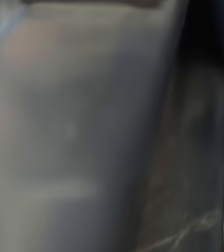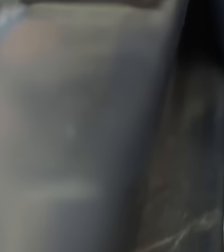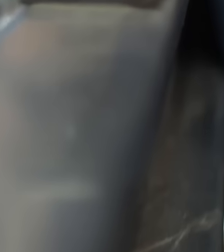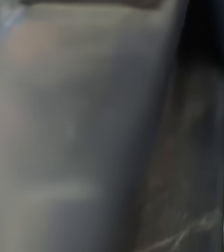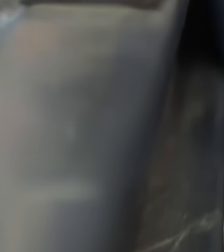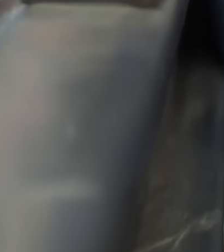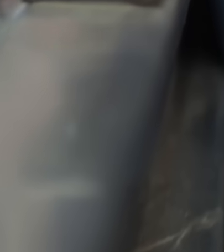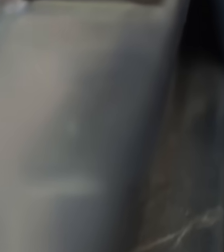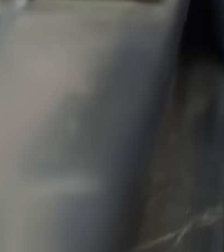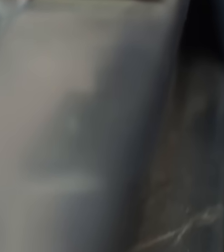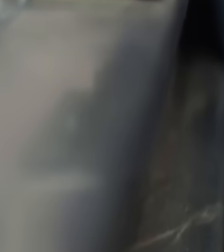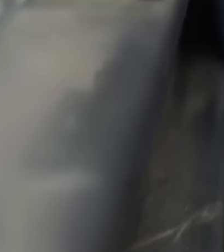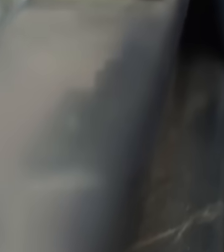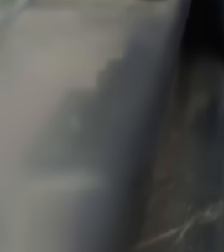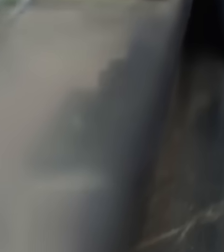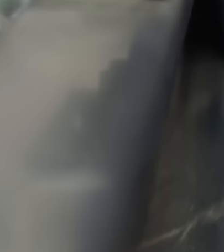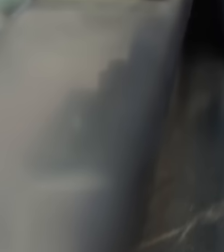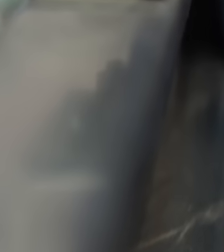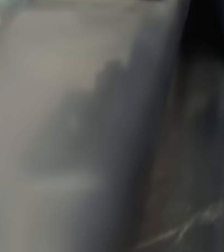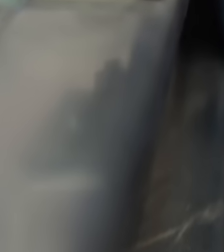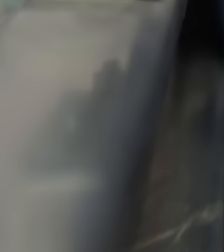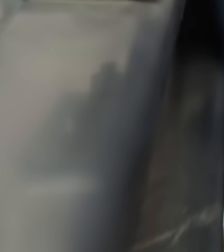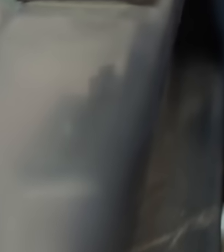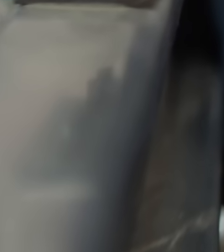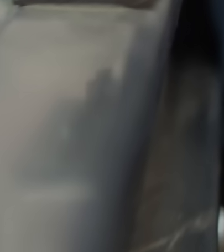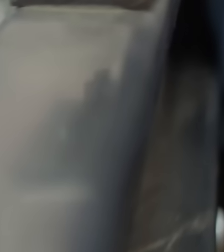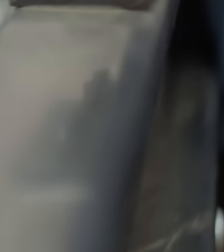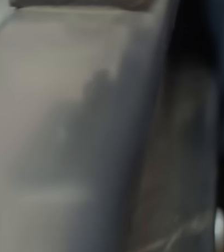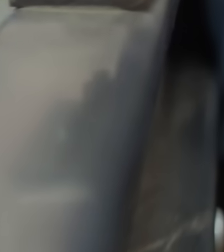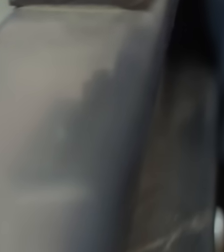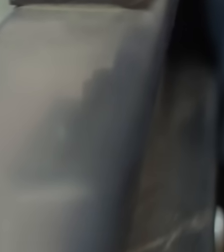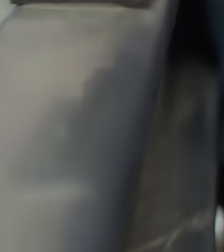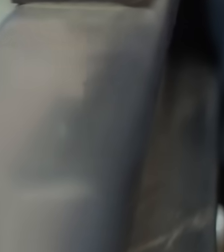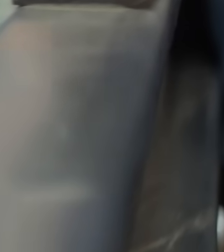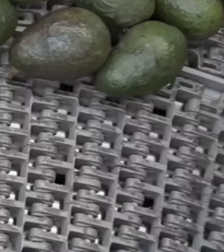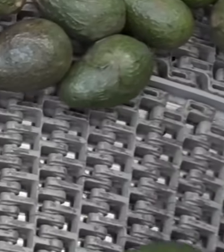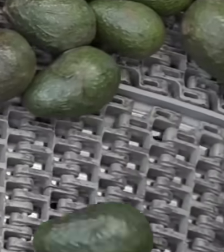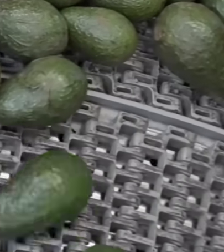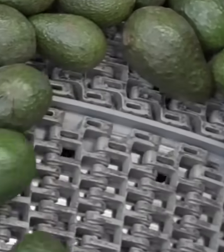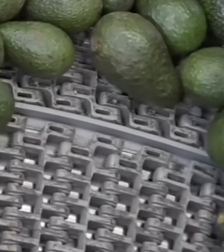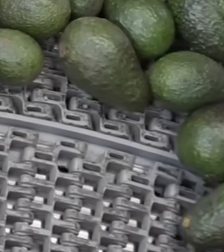sean registrados en el programa de exportación a Brasil y comenzar en breve la exportación.